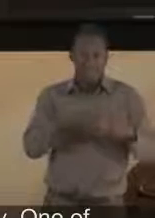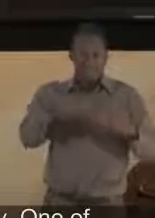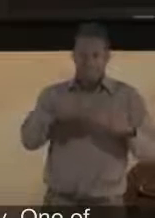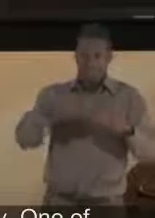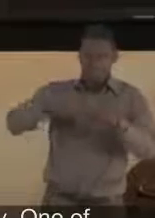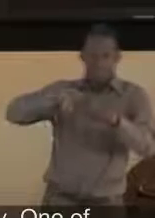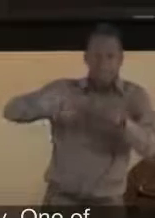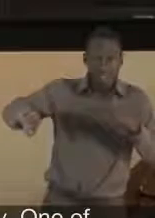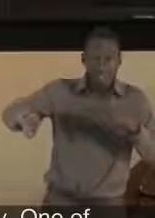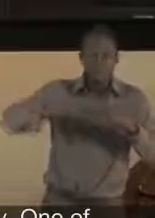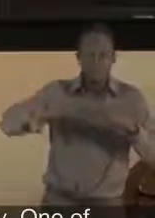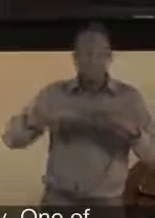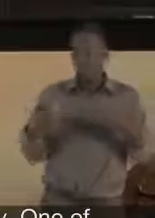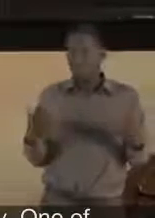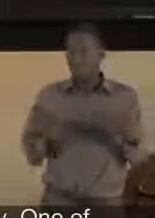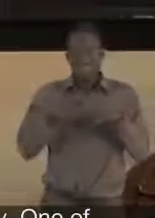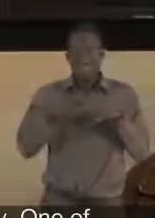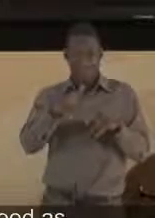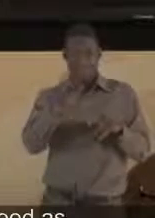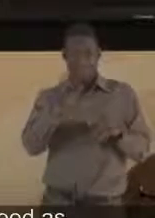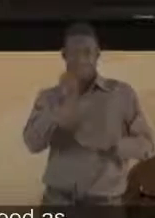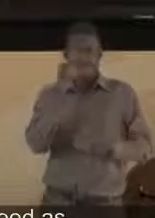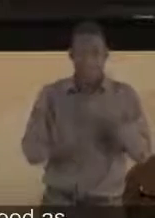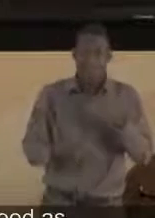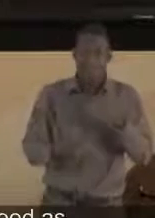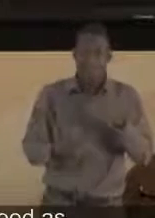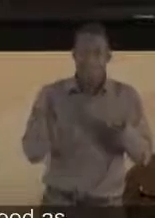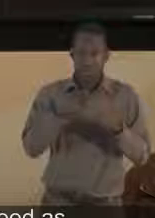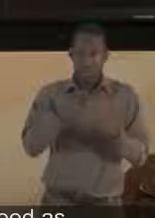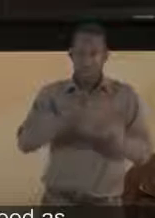لذلك، في اعتقادي، فإن أحد الأمور الأساسية هي أن الأشخاص من ذوي الإعاقة